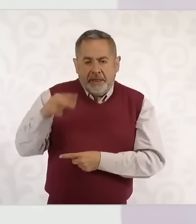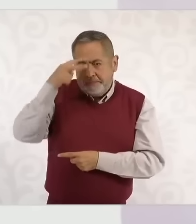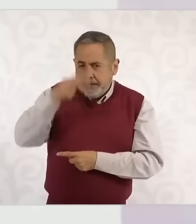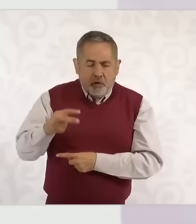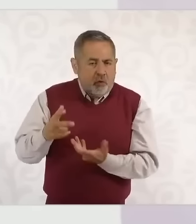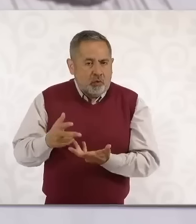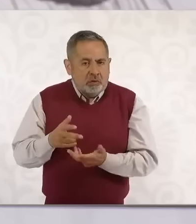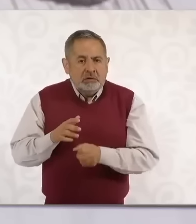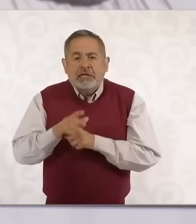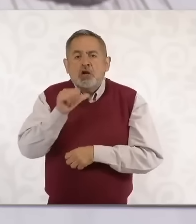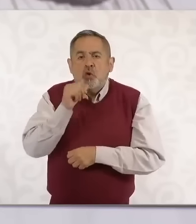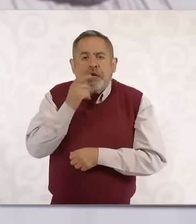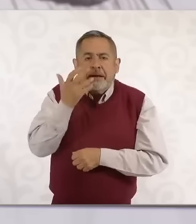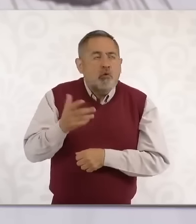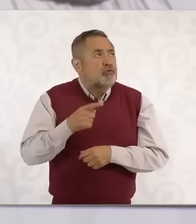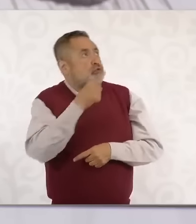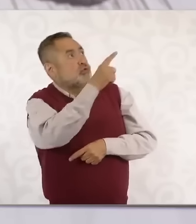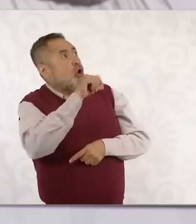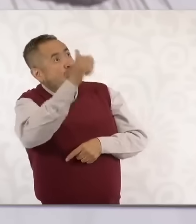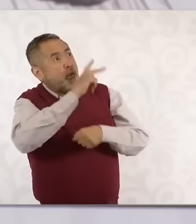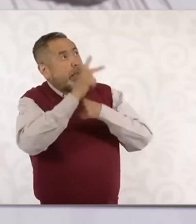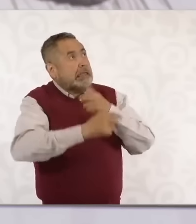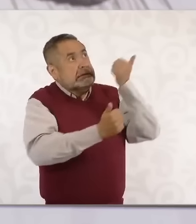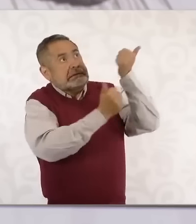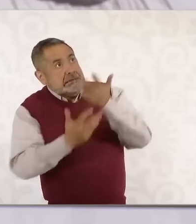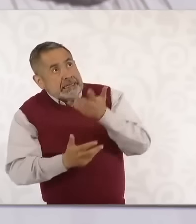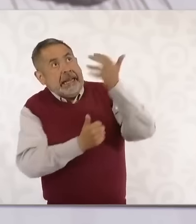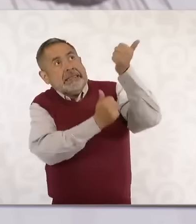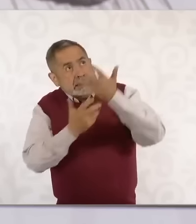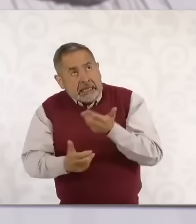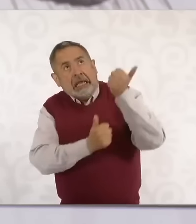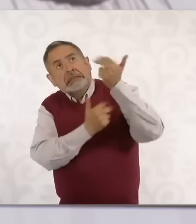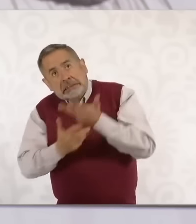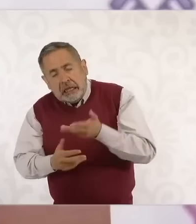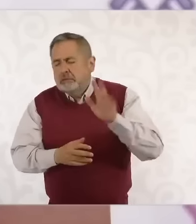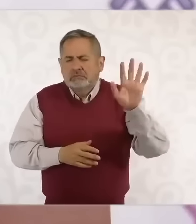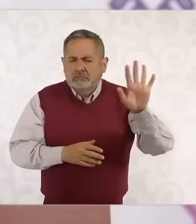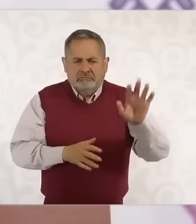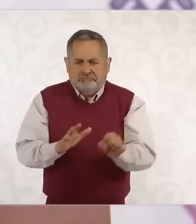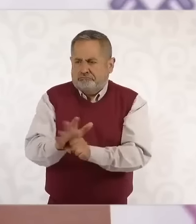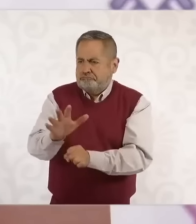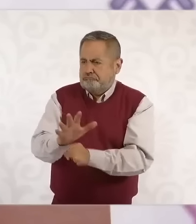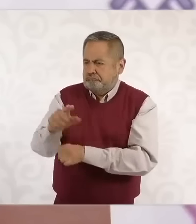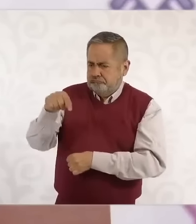ya no estar importando, pues, particularmente el alimento relacionado con el pollo. Muchas gracias,